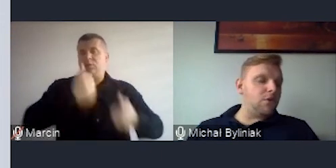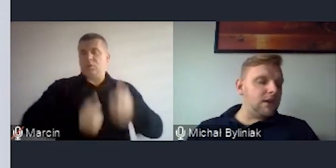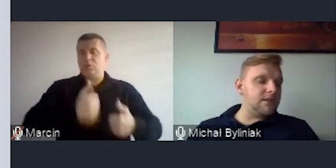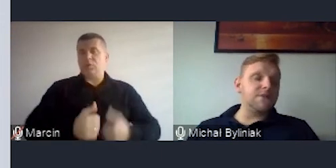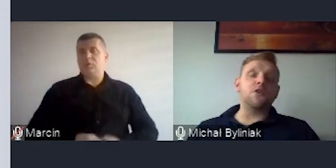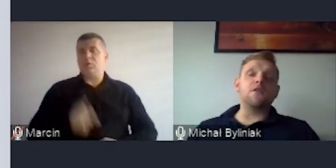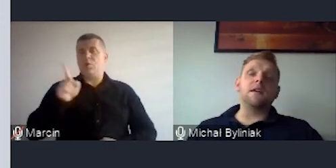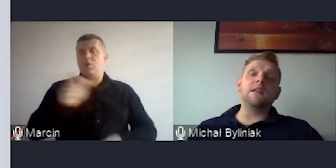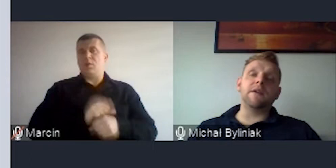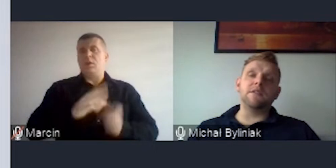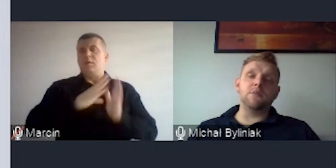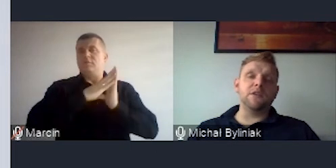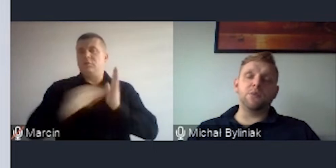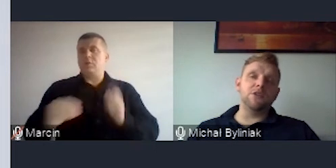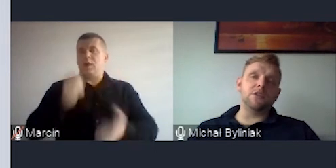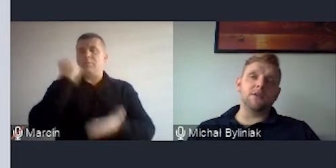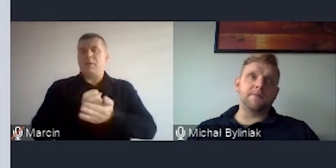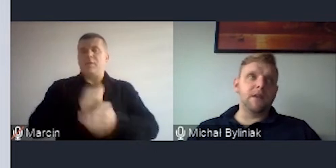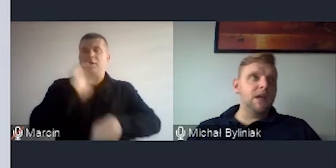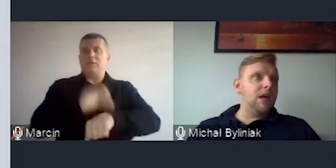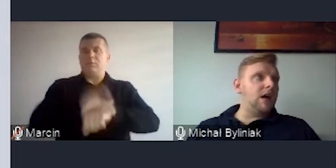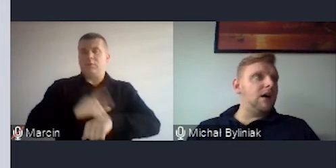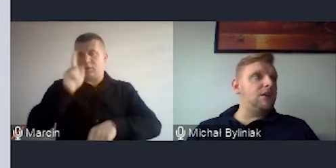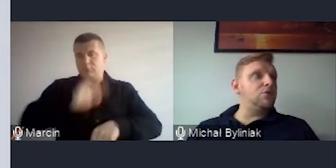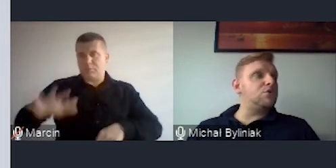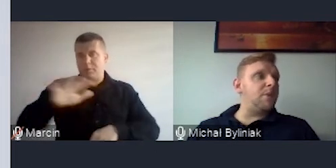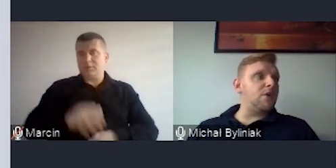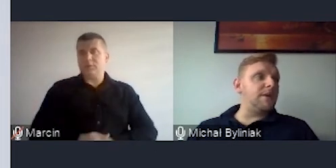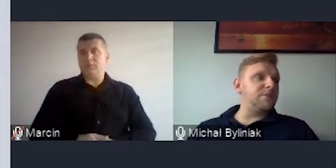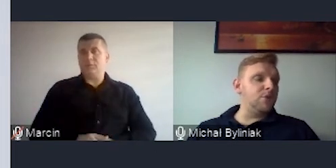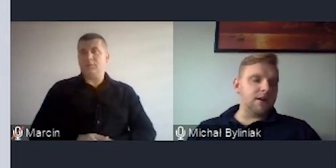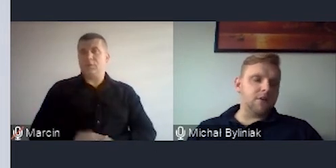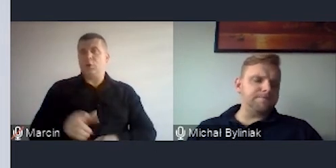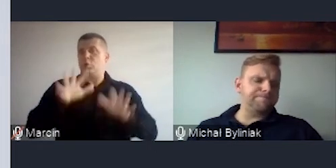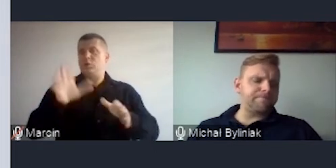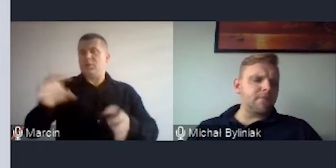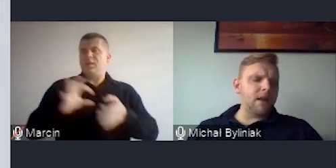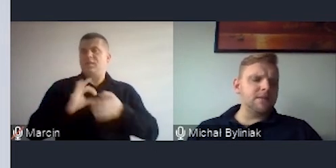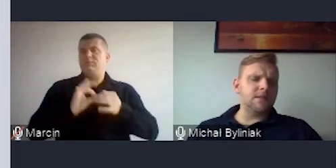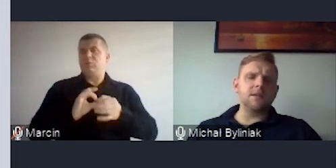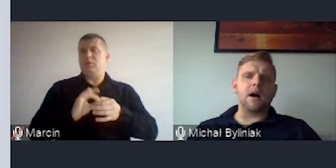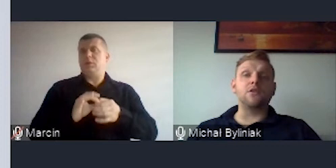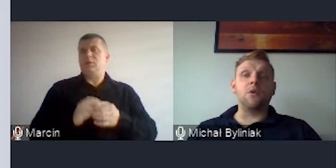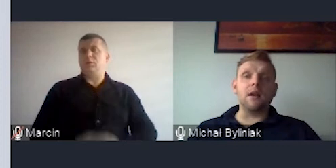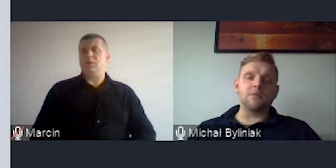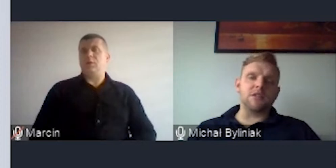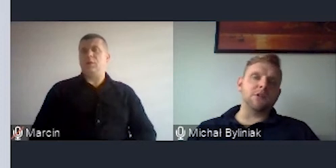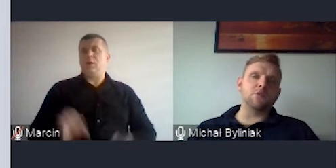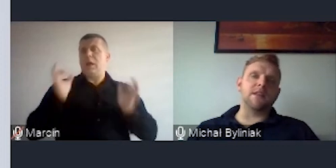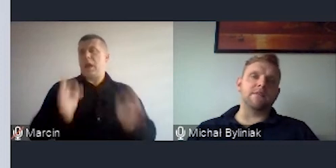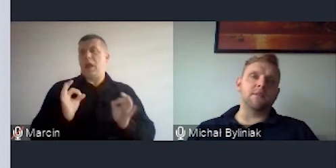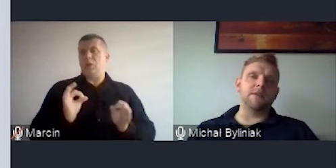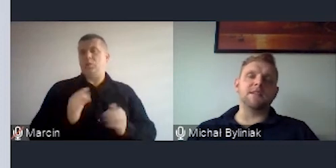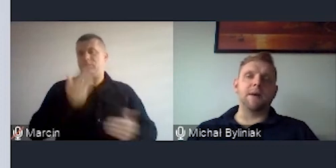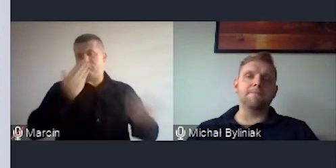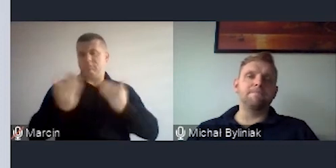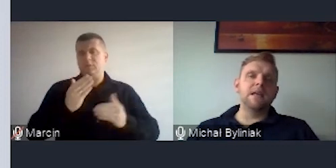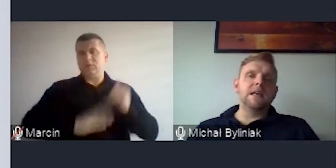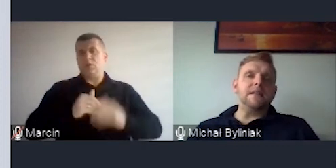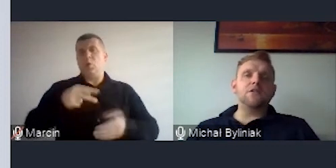Ona jest wzorowana na Prawie Zamówień Publicznych i tu sporo ma wspólnego z aktualnym kształtem ustawy PZP,